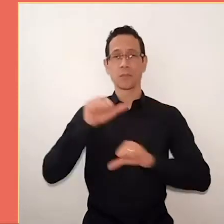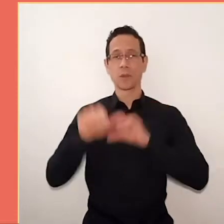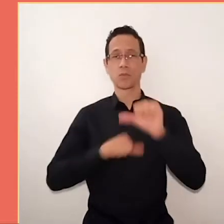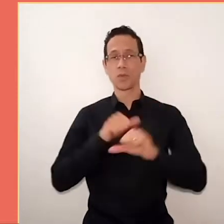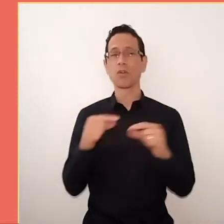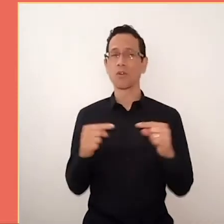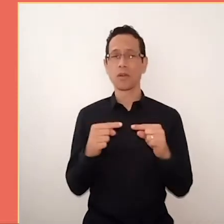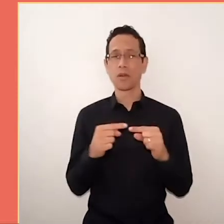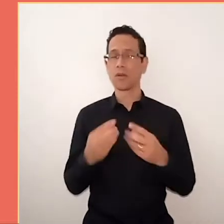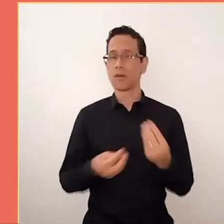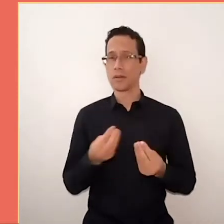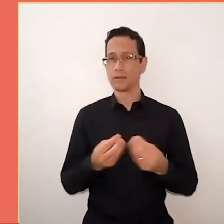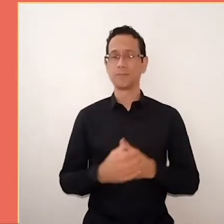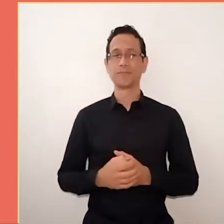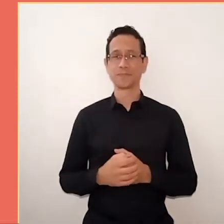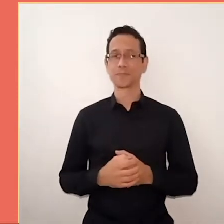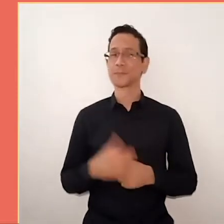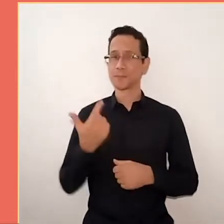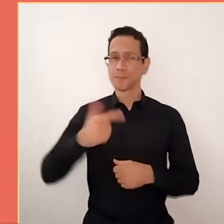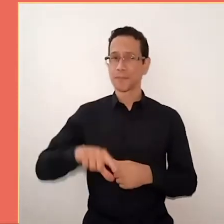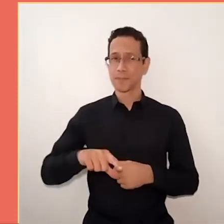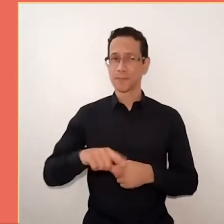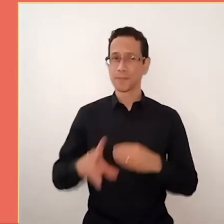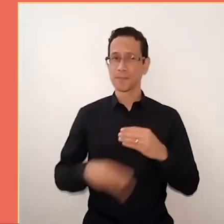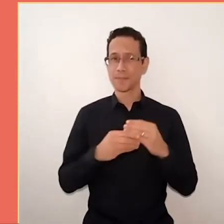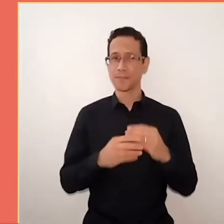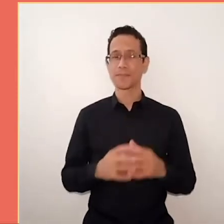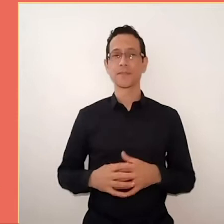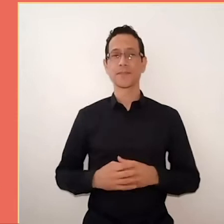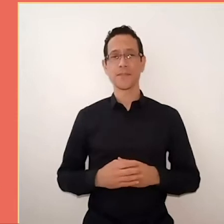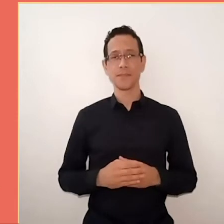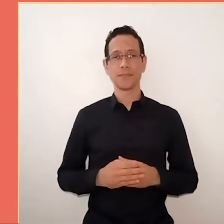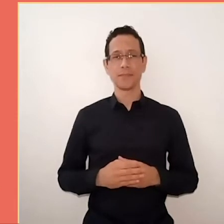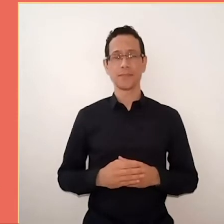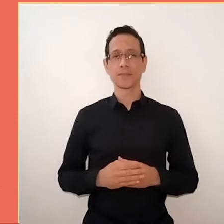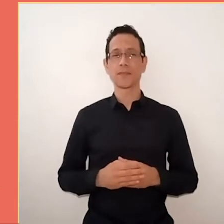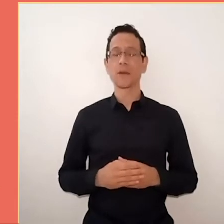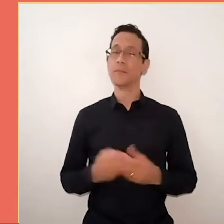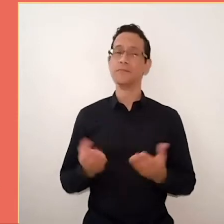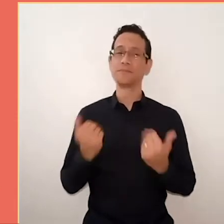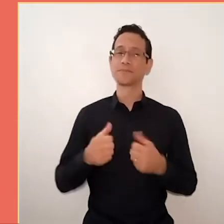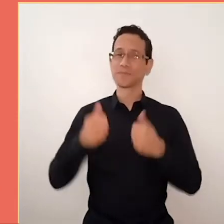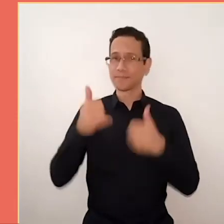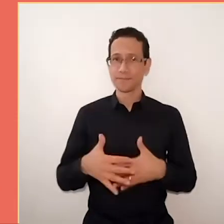Embutido nesta pergunta, vocês poderiam falar um pouco qual seria a concepção de leitura